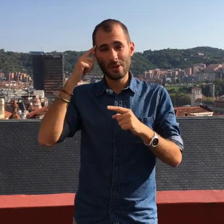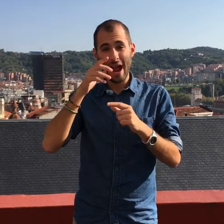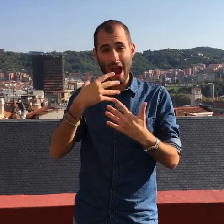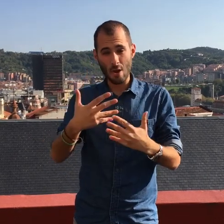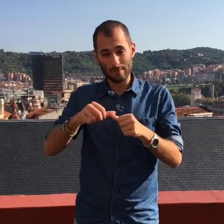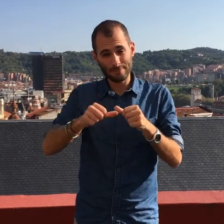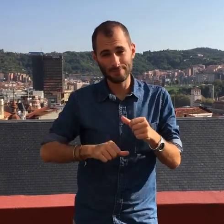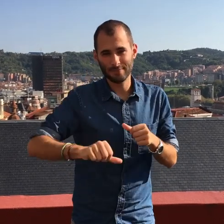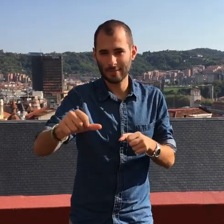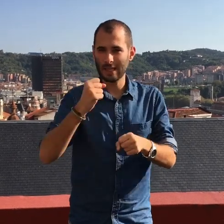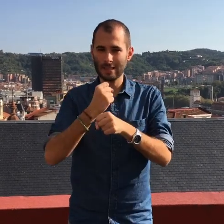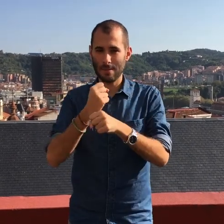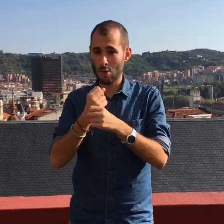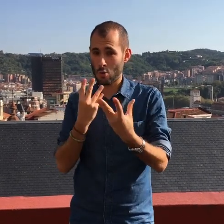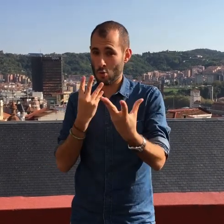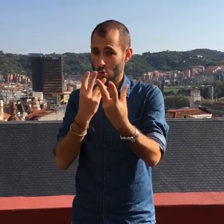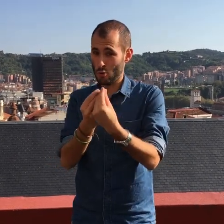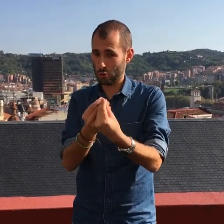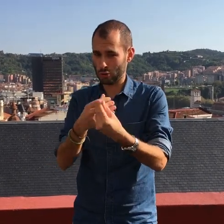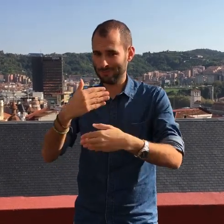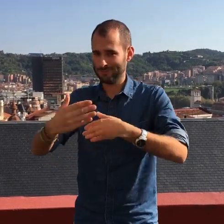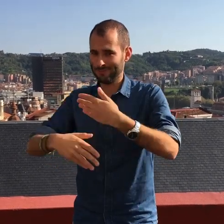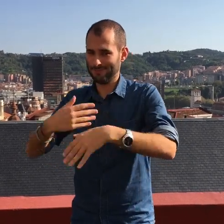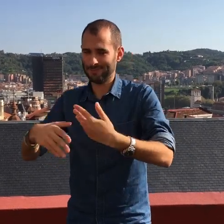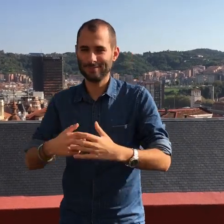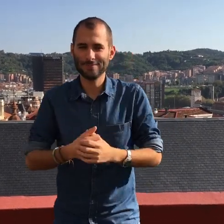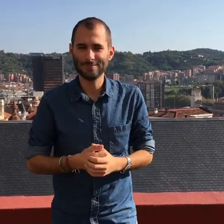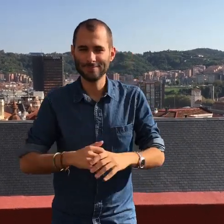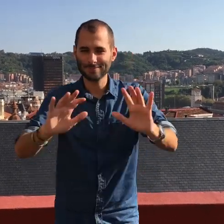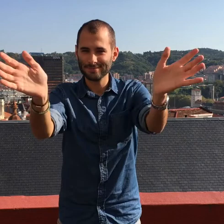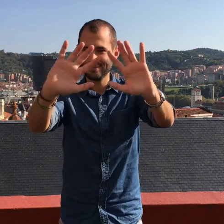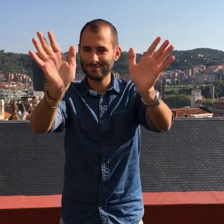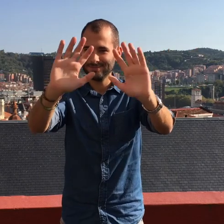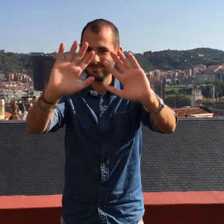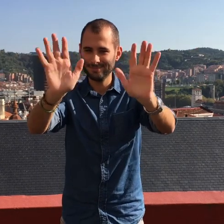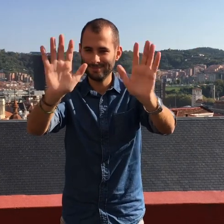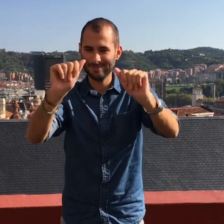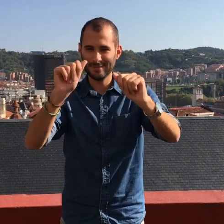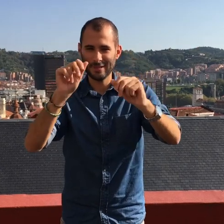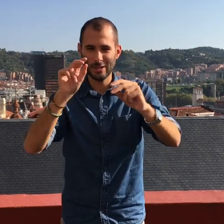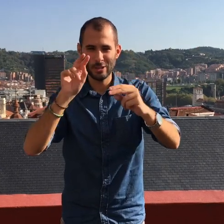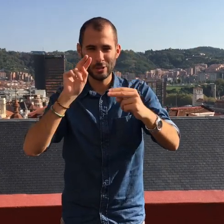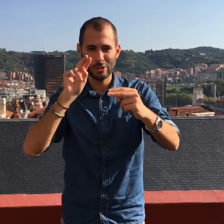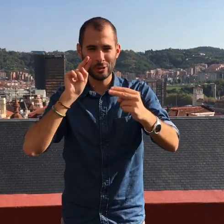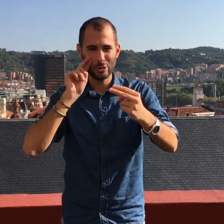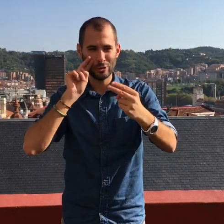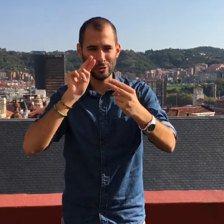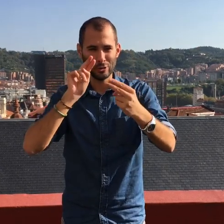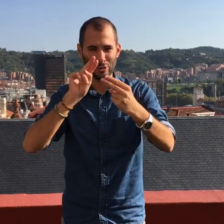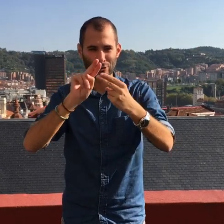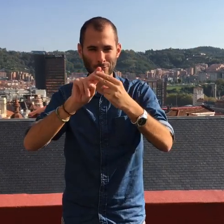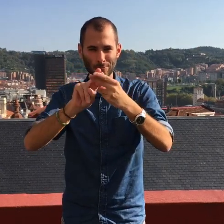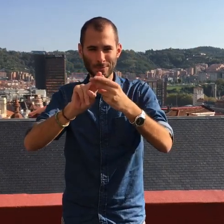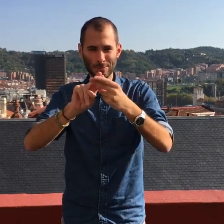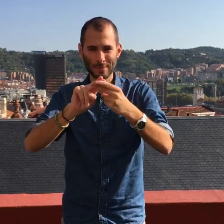A continuar con nuestro trabajo siempre juntos y en red. ¡Agur! ¡Nos vemos!